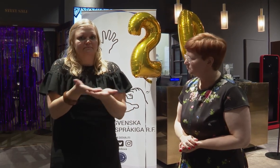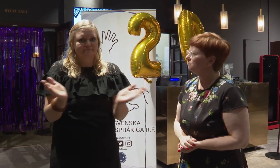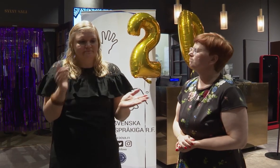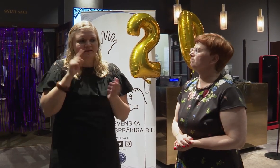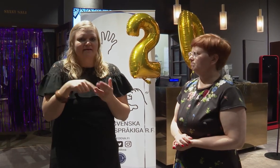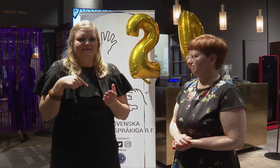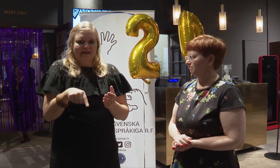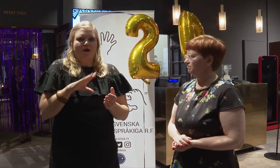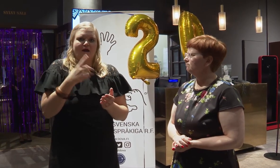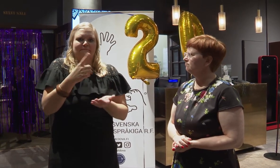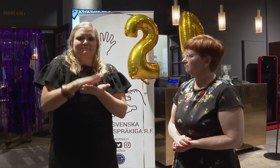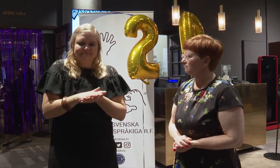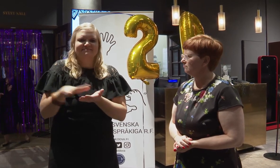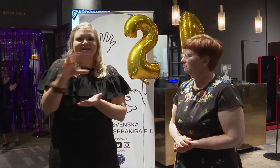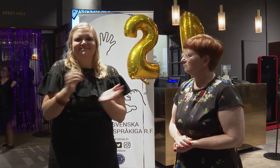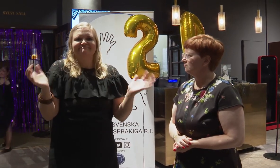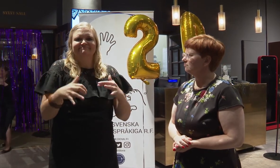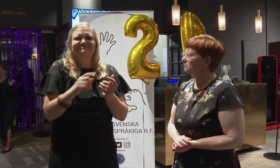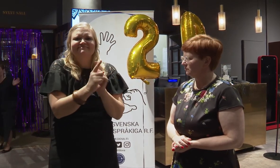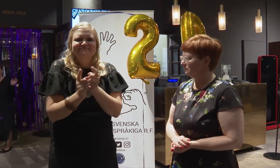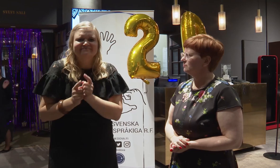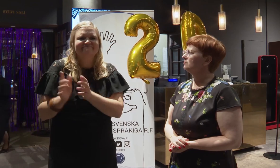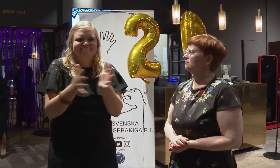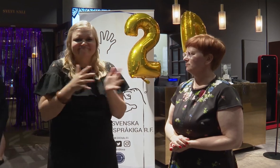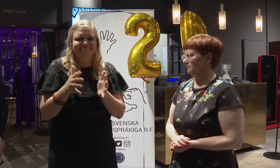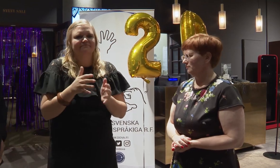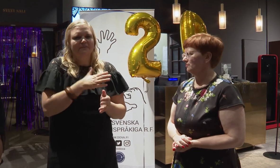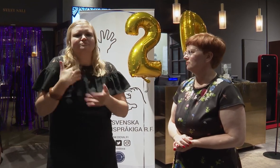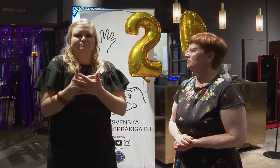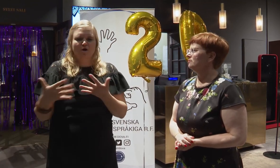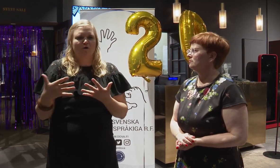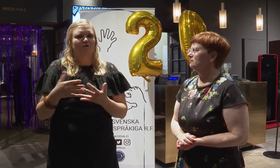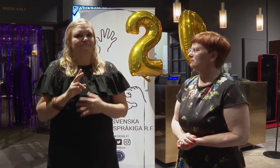joten on ollut todella hienoa saada kaikki paikan päälle tänään - keskustelemaan omalla äidinkielellään.